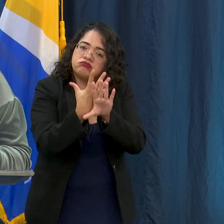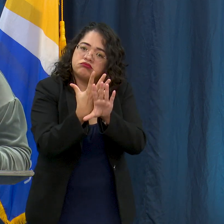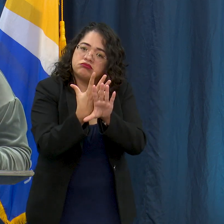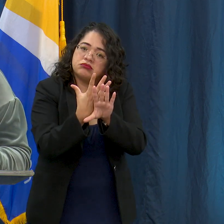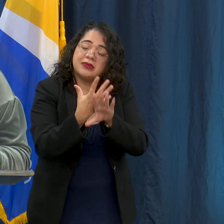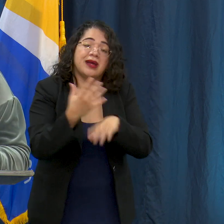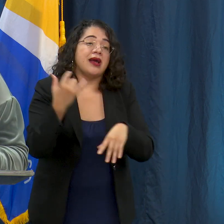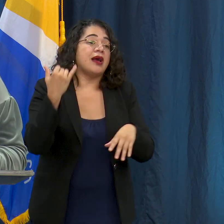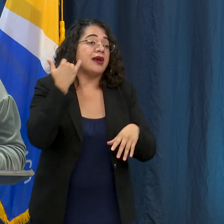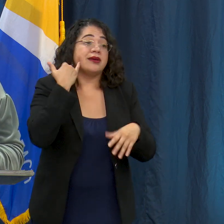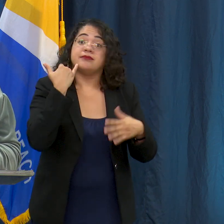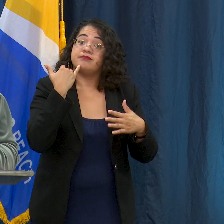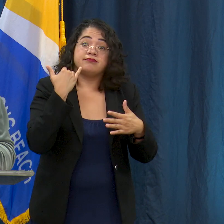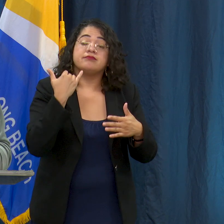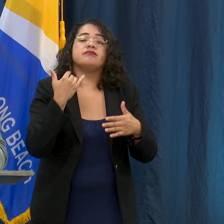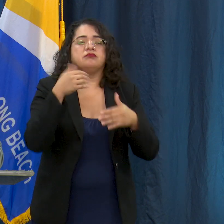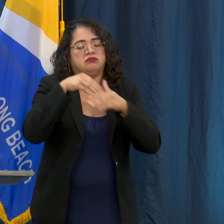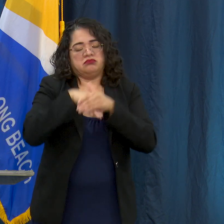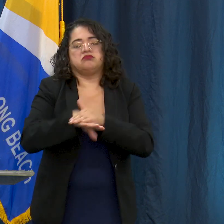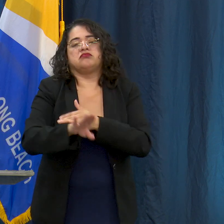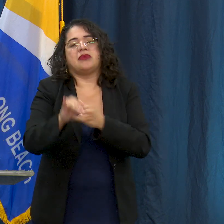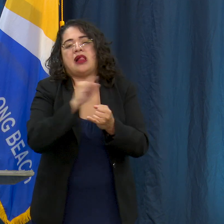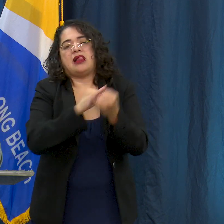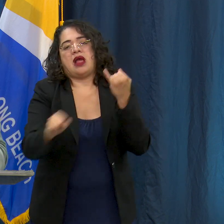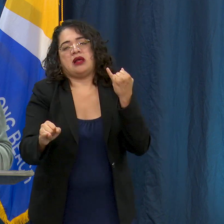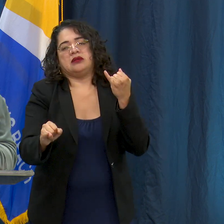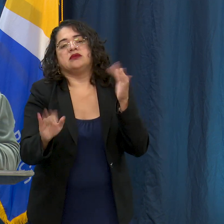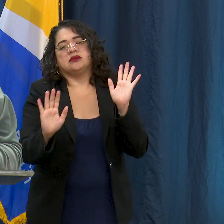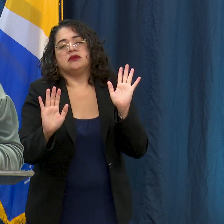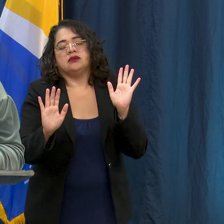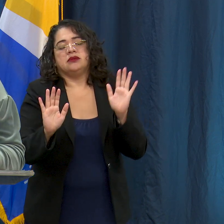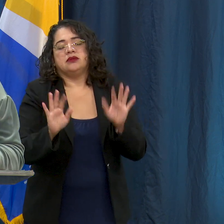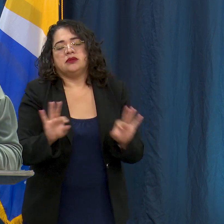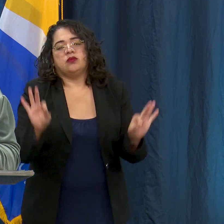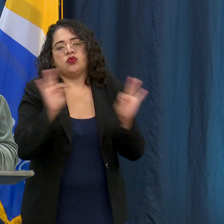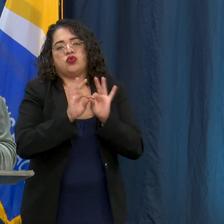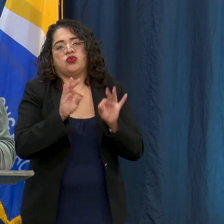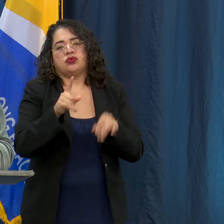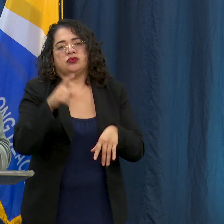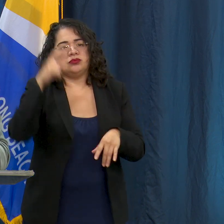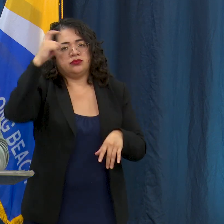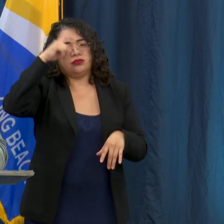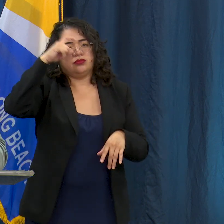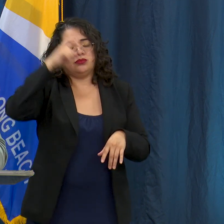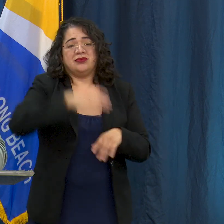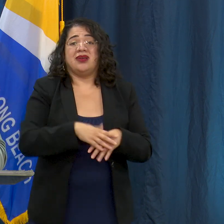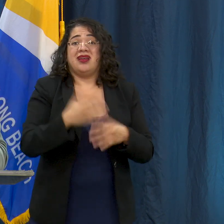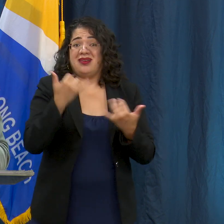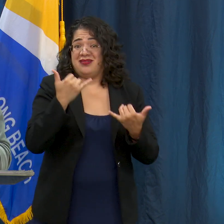ser una cita sobre el telefono sobre que o telehealth que se puede ver en la